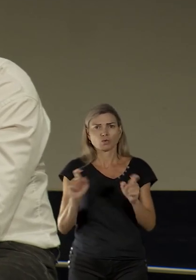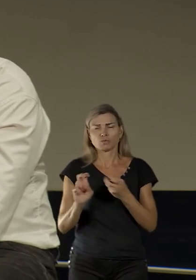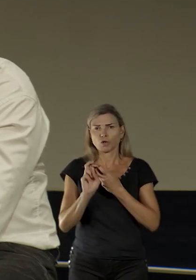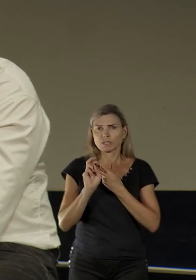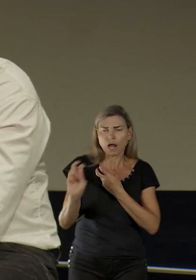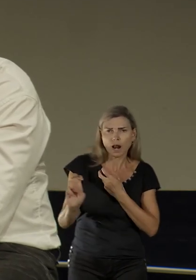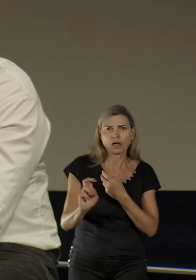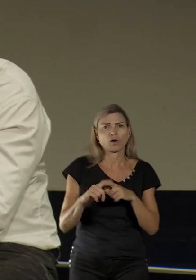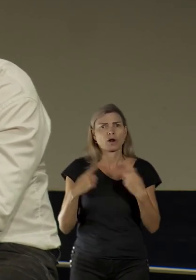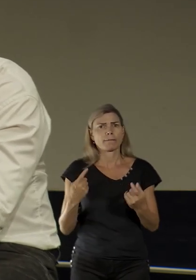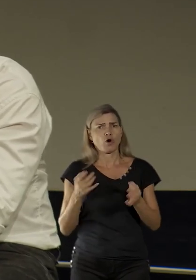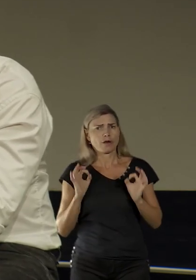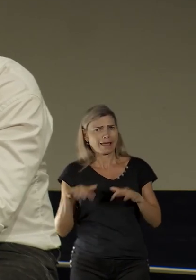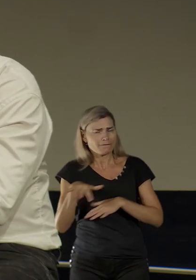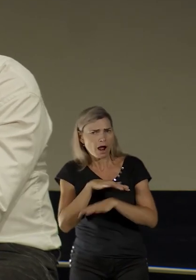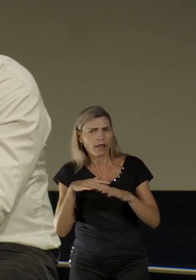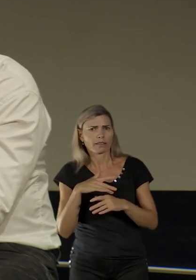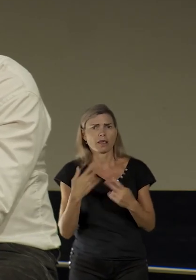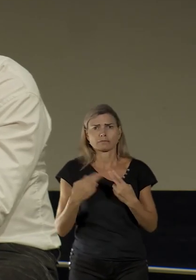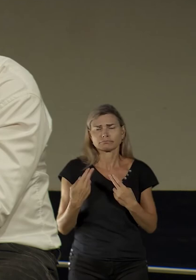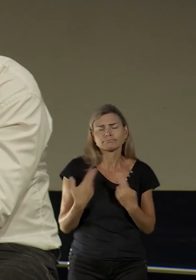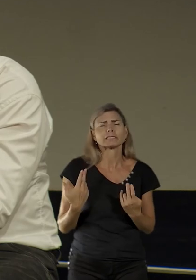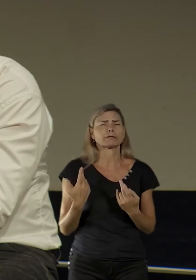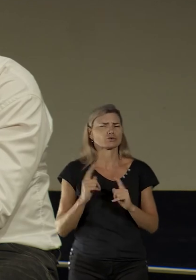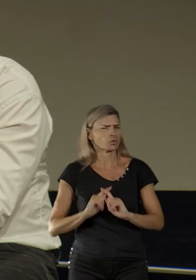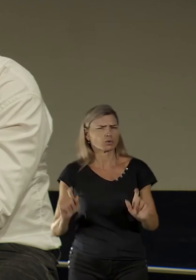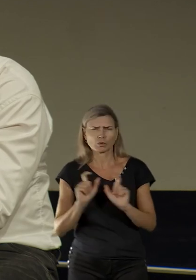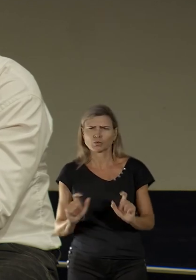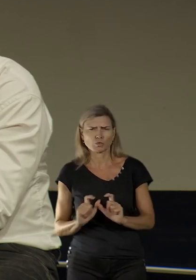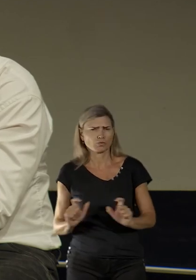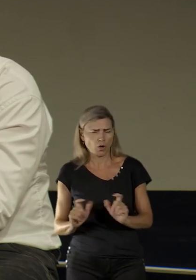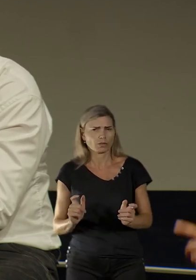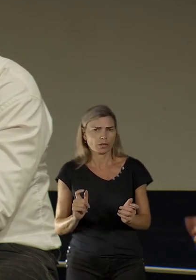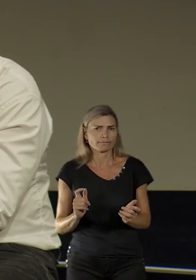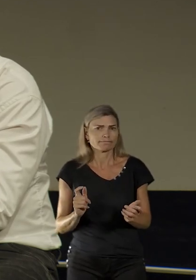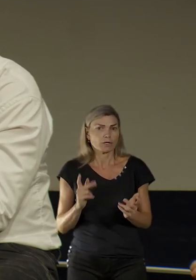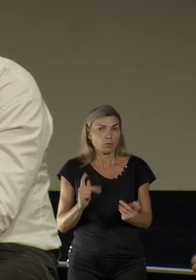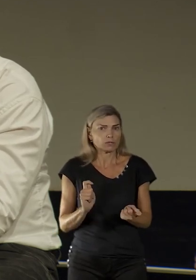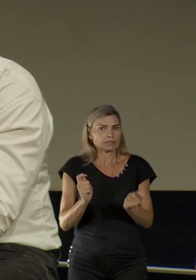prostranství, je to jako... A to se nějakým způsobem musí měnit. A nejde to ze dne na den.